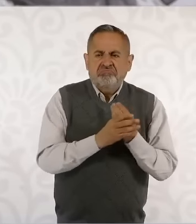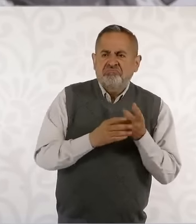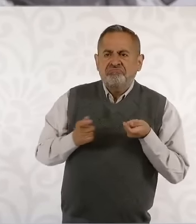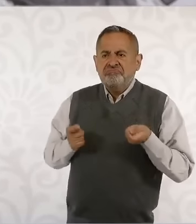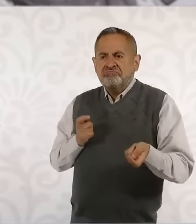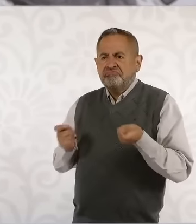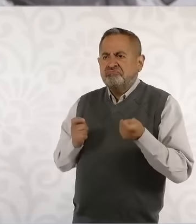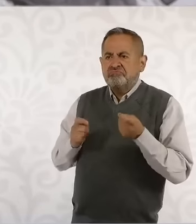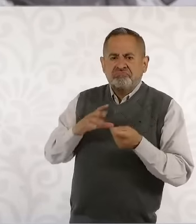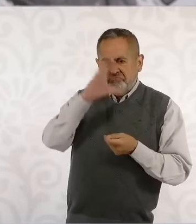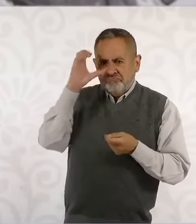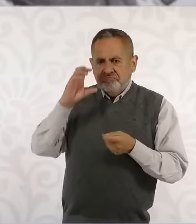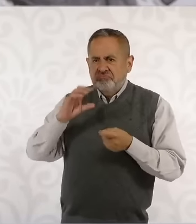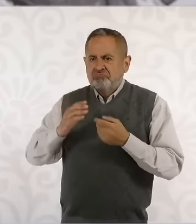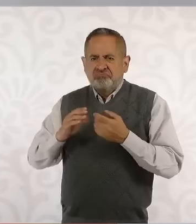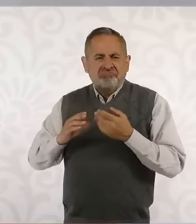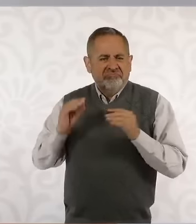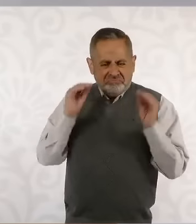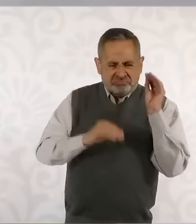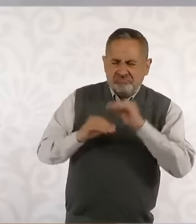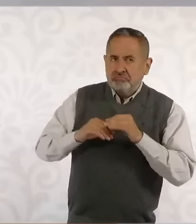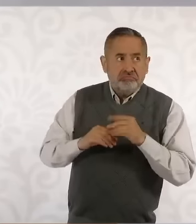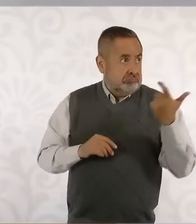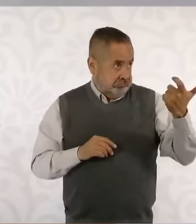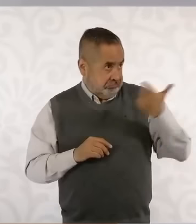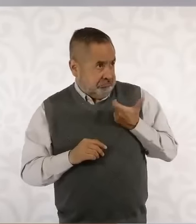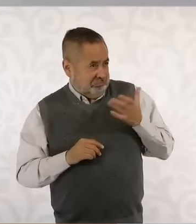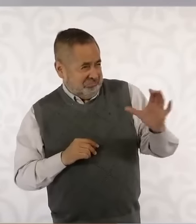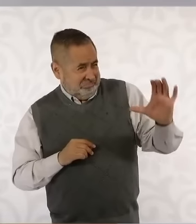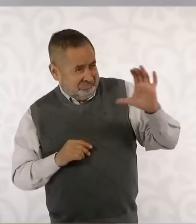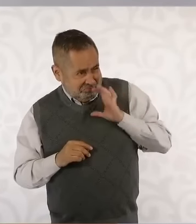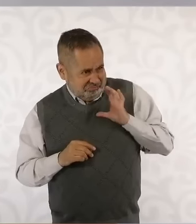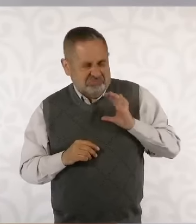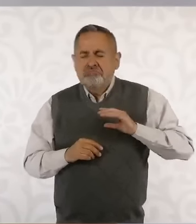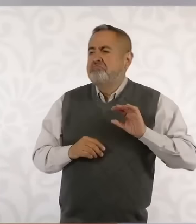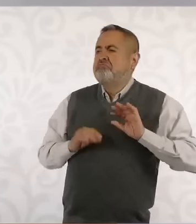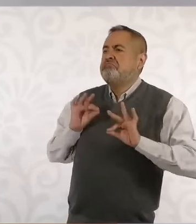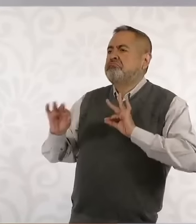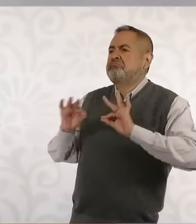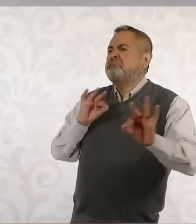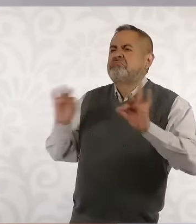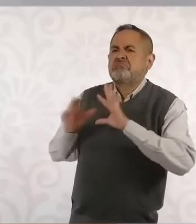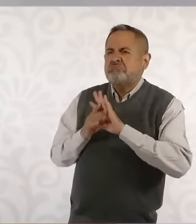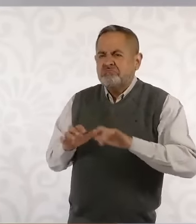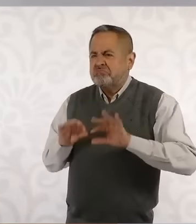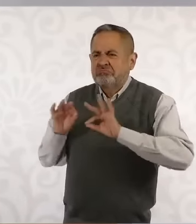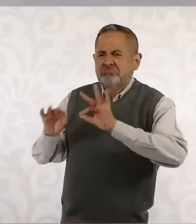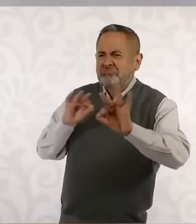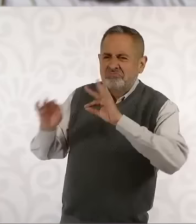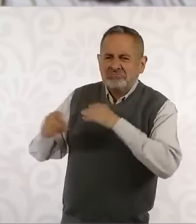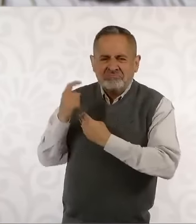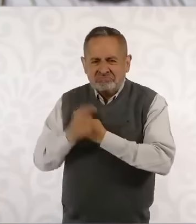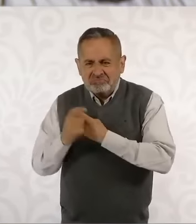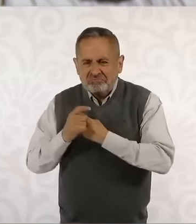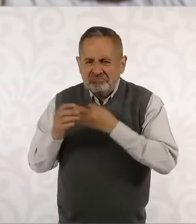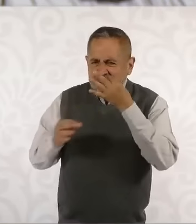de imágenes y del pago con mucho dinero de todos estos que les llaman bots, robots, que